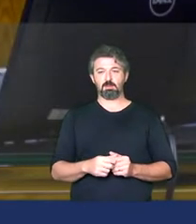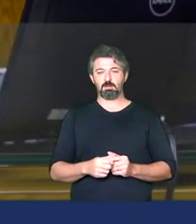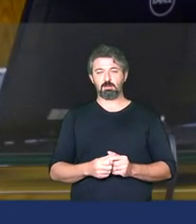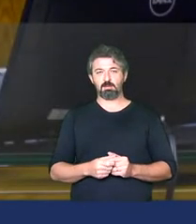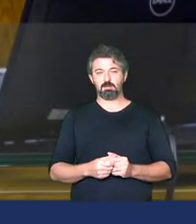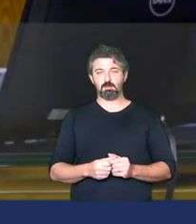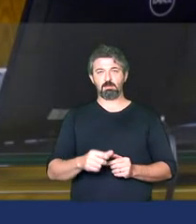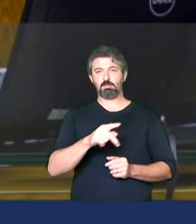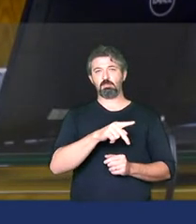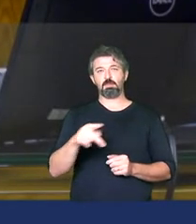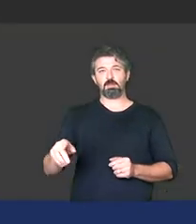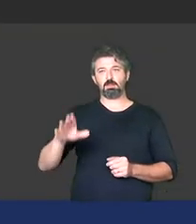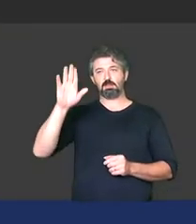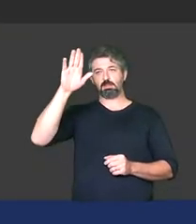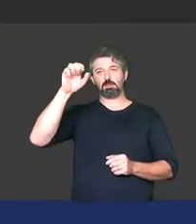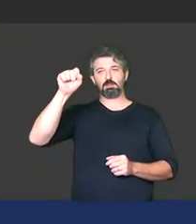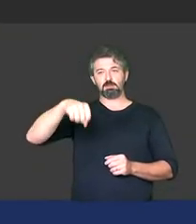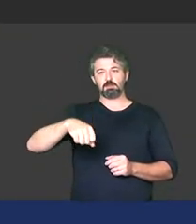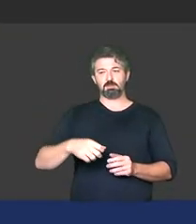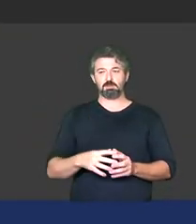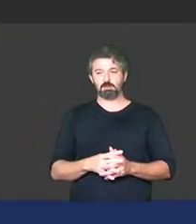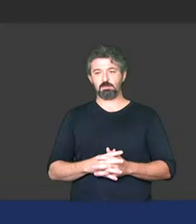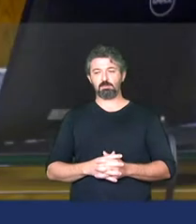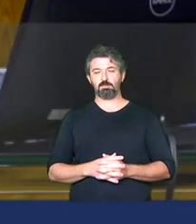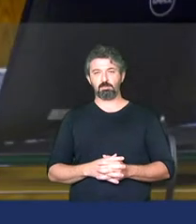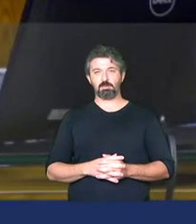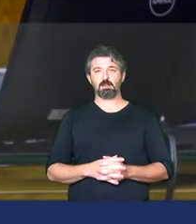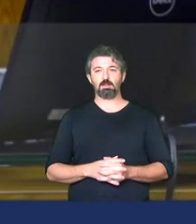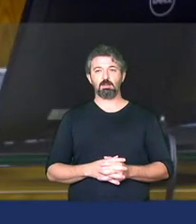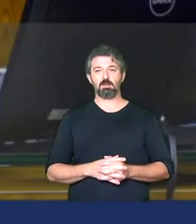SIM. PL? -- [DEPUTADO]: PRESIDENTE, O PL ORIENTA SIM, PRESIDENTE.